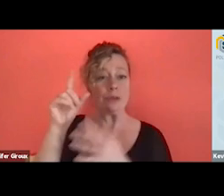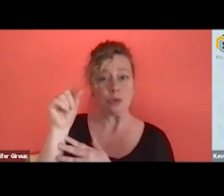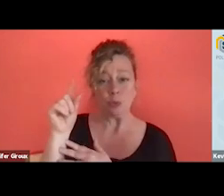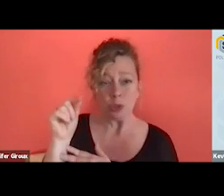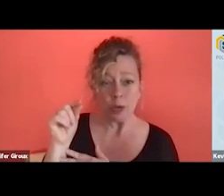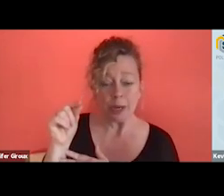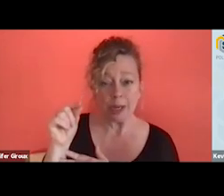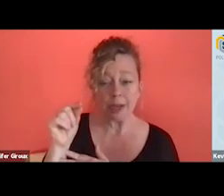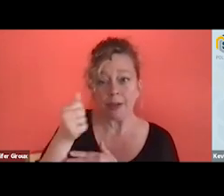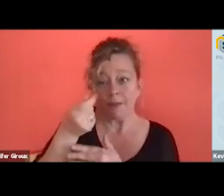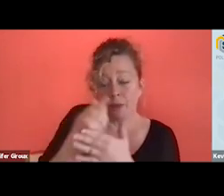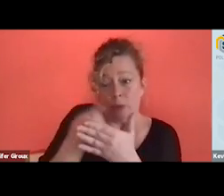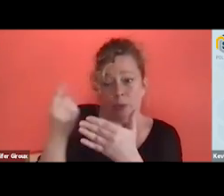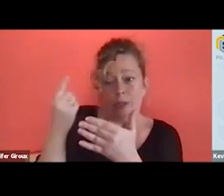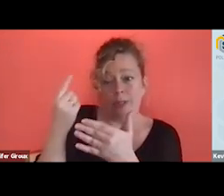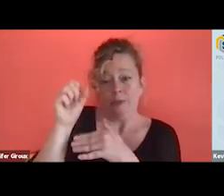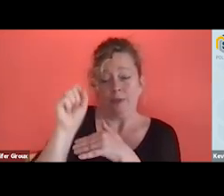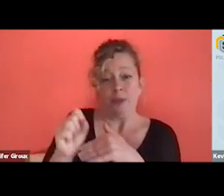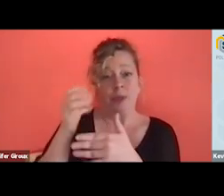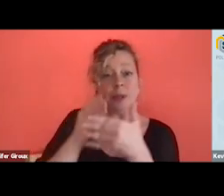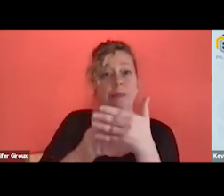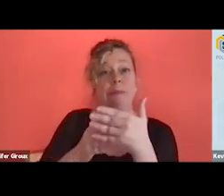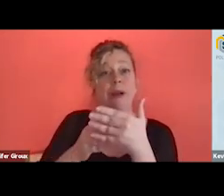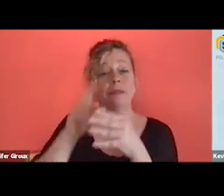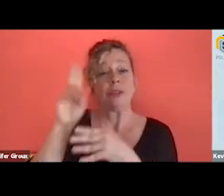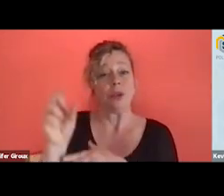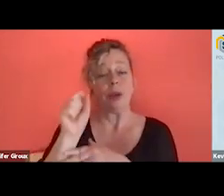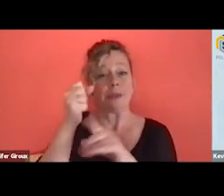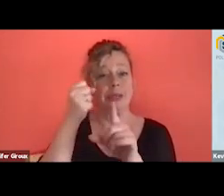Hace unas semanas, la parte sur de los Estados Unidos fue impactada por una tormenta invernal